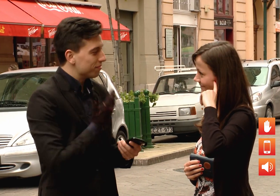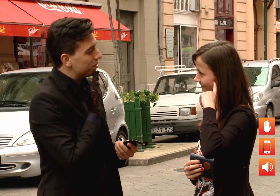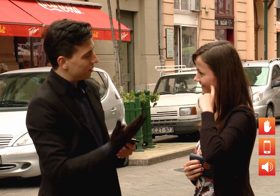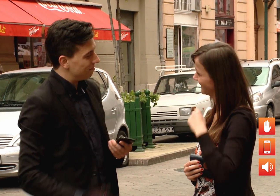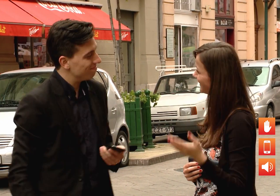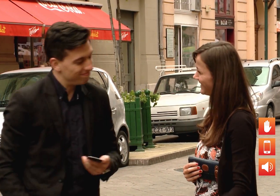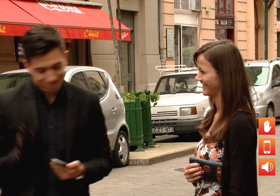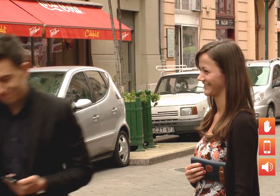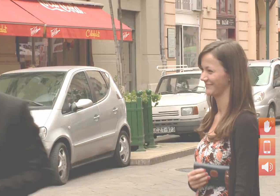Viszlát!